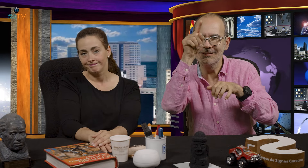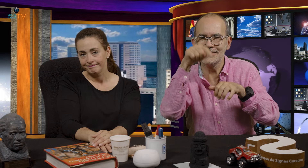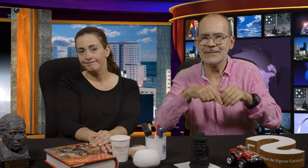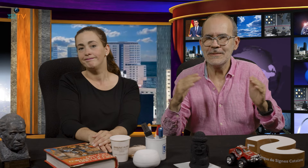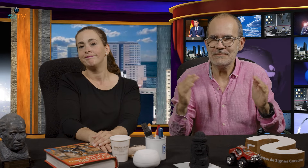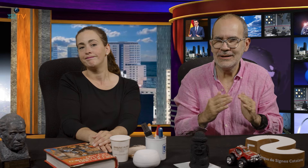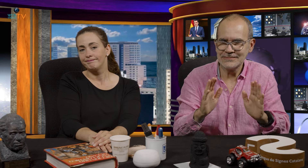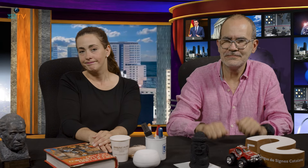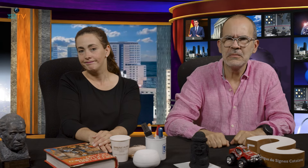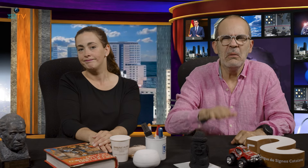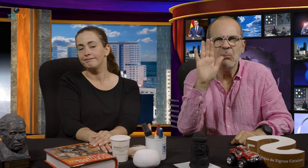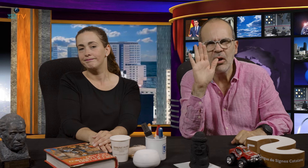aquí han sido mucho menos.